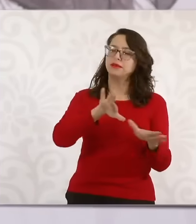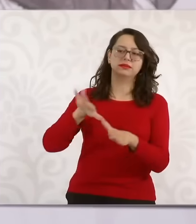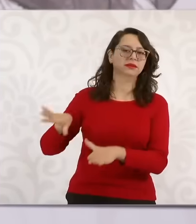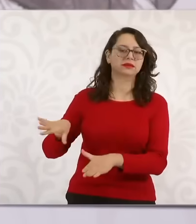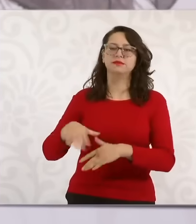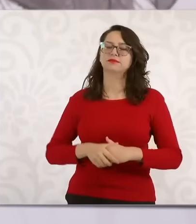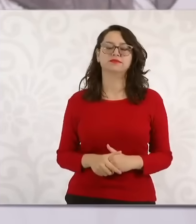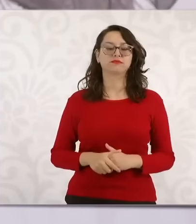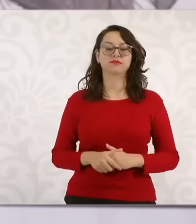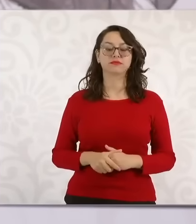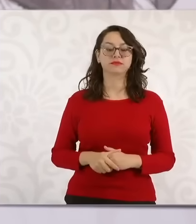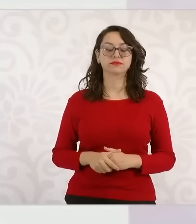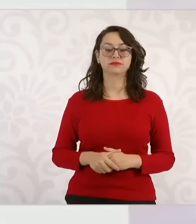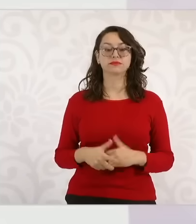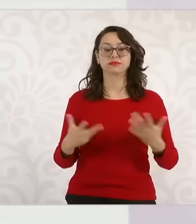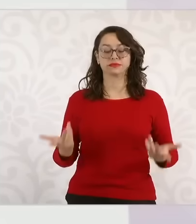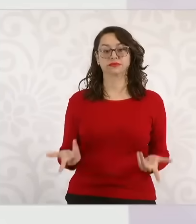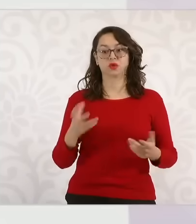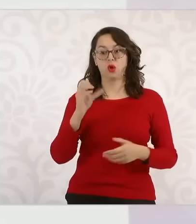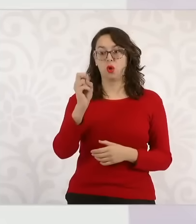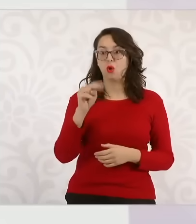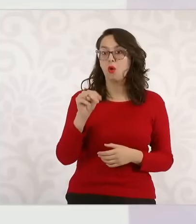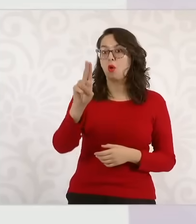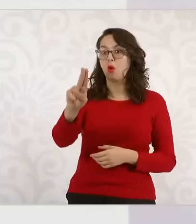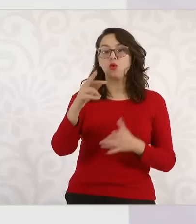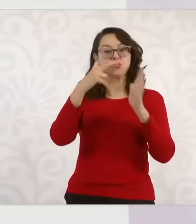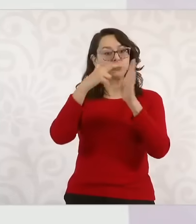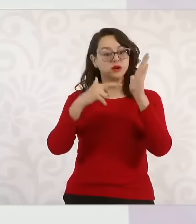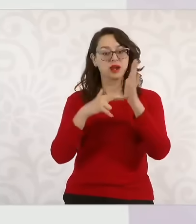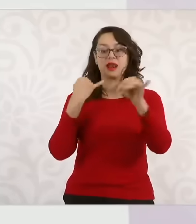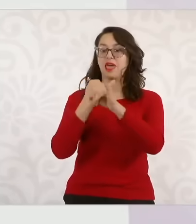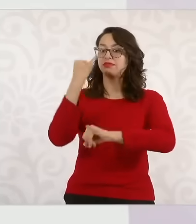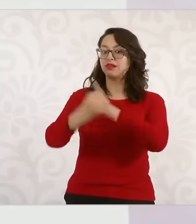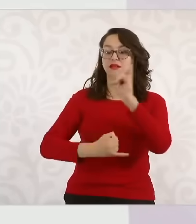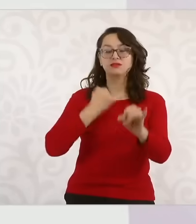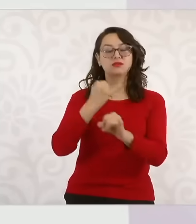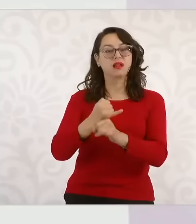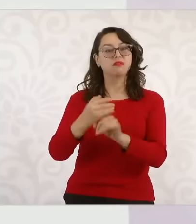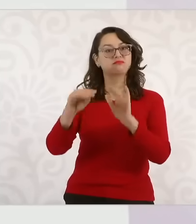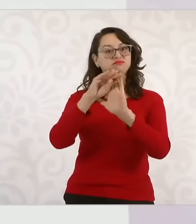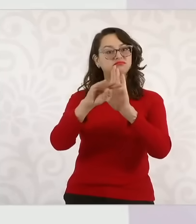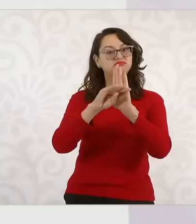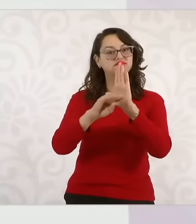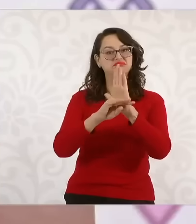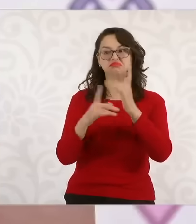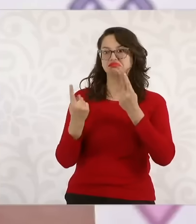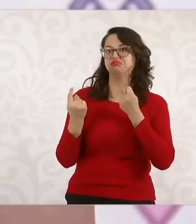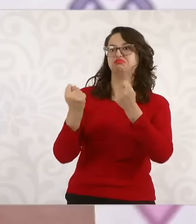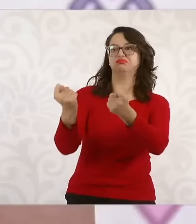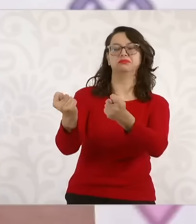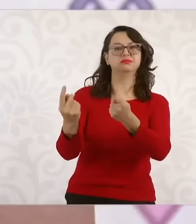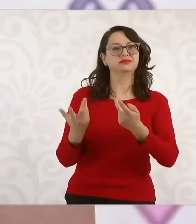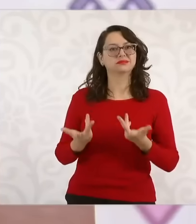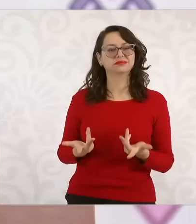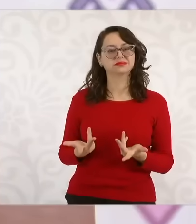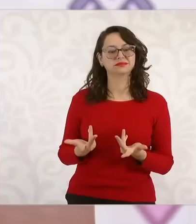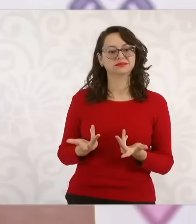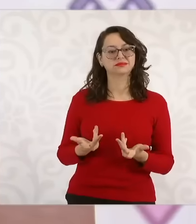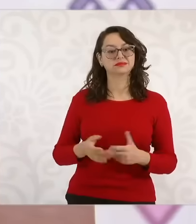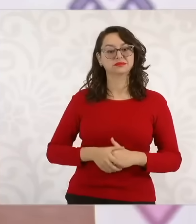es un asunto de la Carta de Naciones Unidas, de las normas y las reglas internacionales.